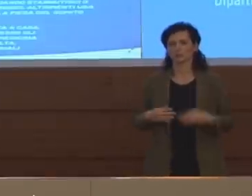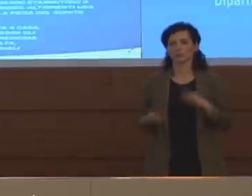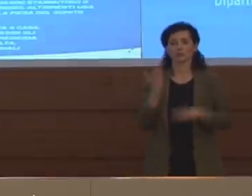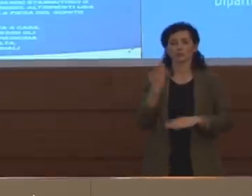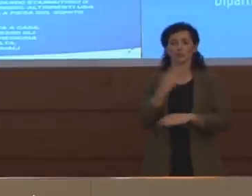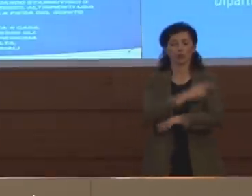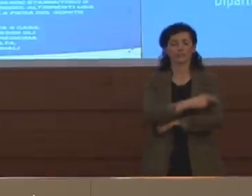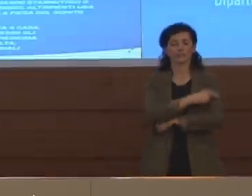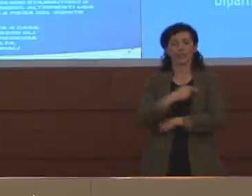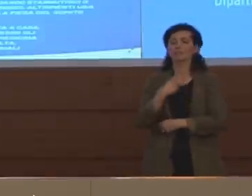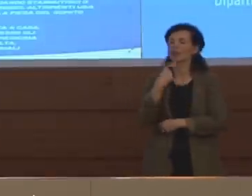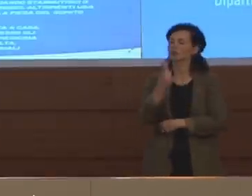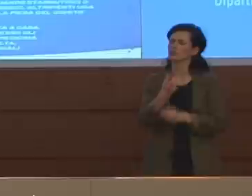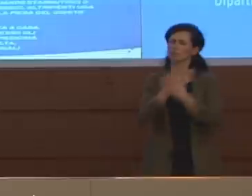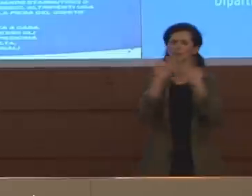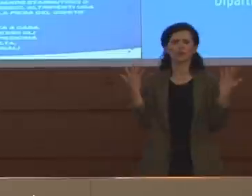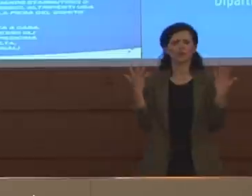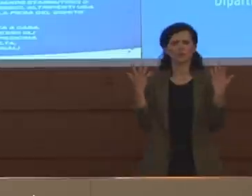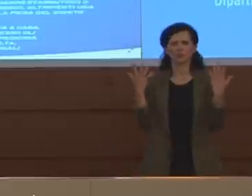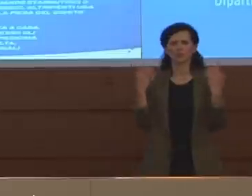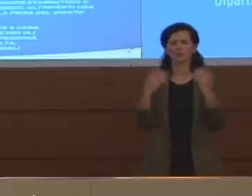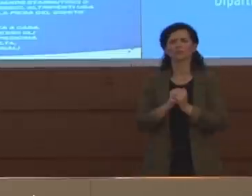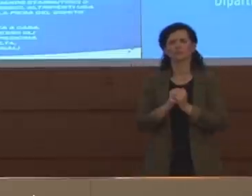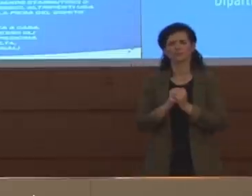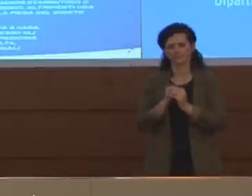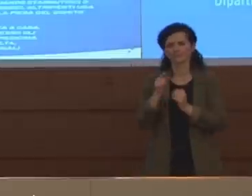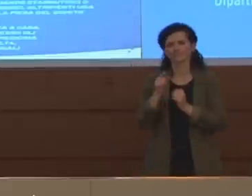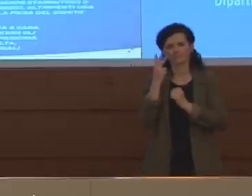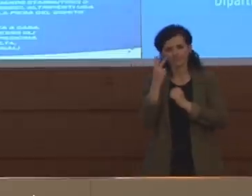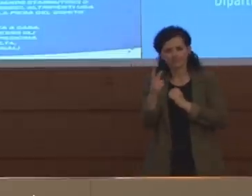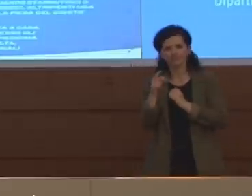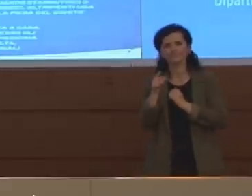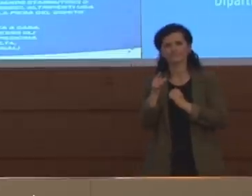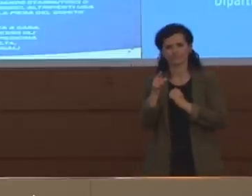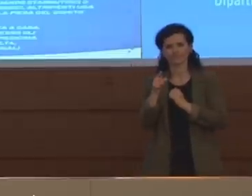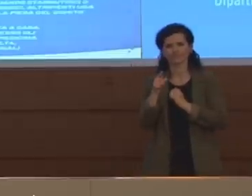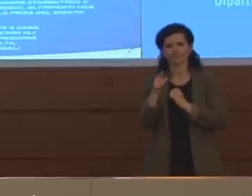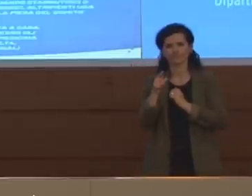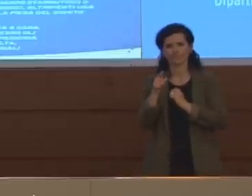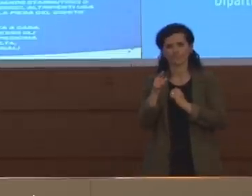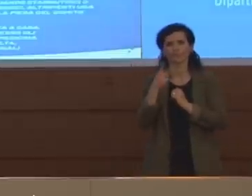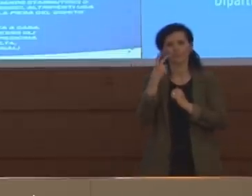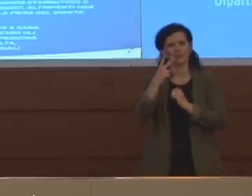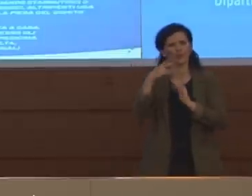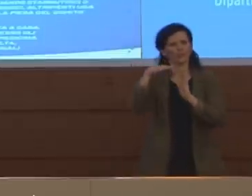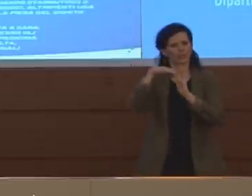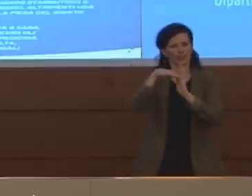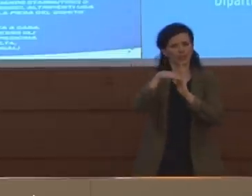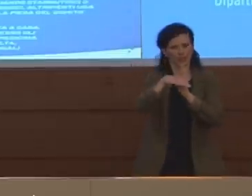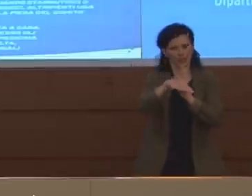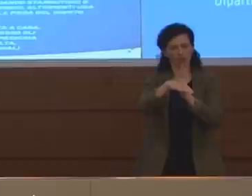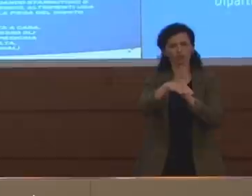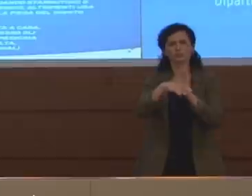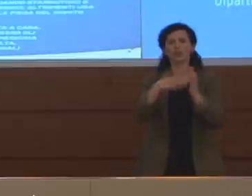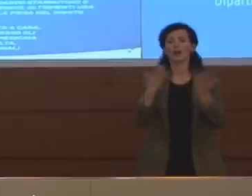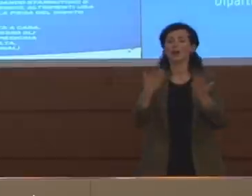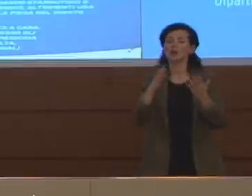esplicitamente che, pur registrando un trend di decrescita, a metà maggio